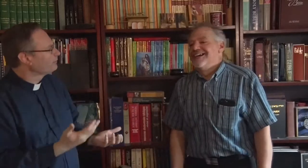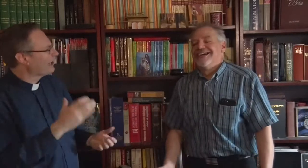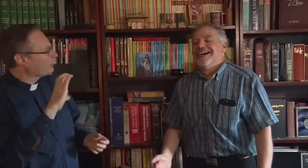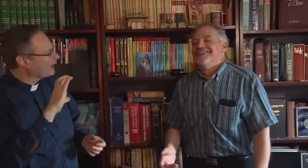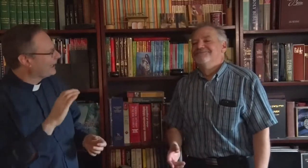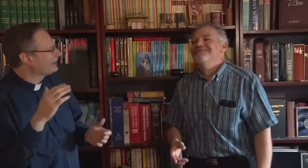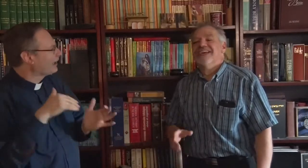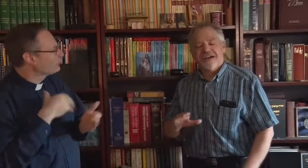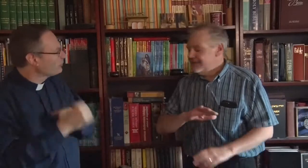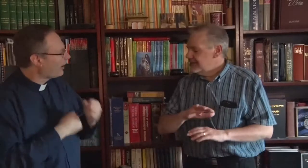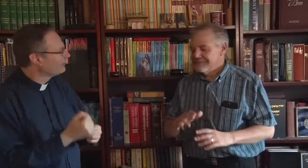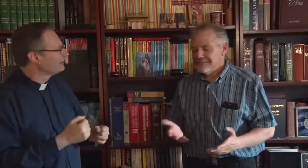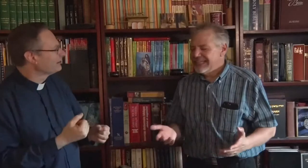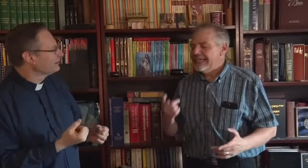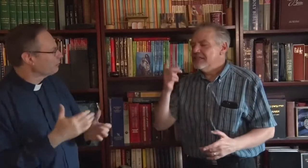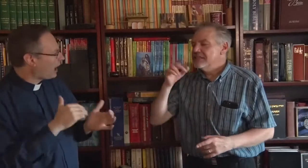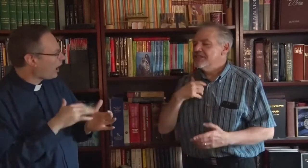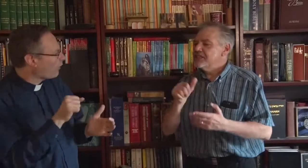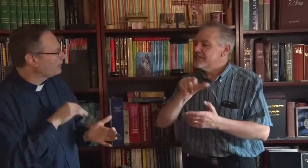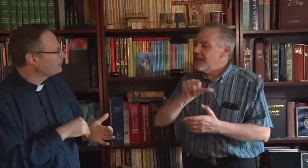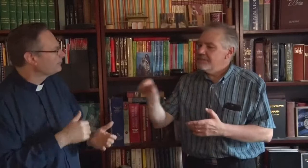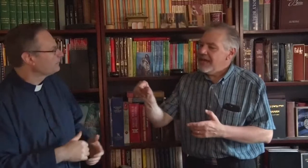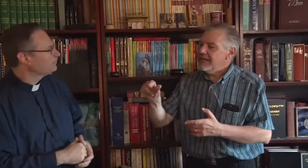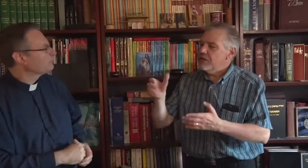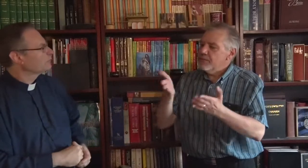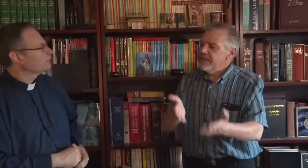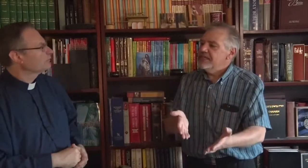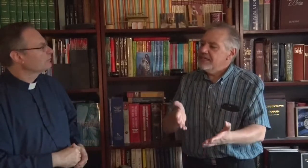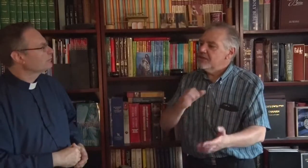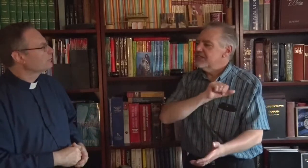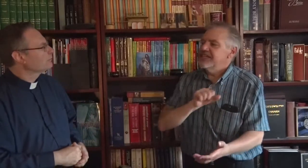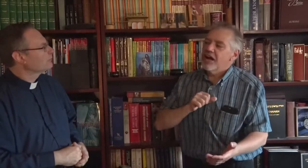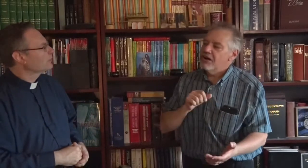La codéine, antidouleur… en prend-tu encore? J’ai seulement obéi au Seigneur…